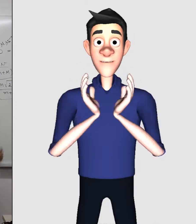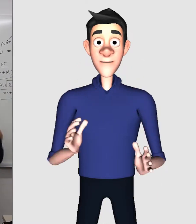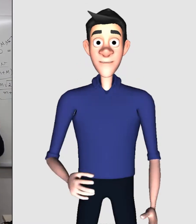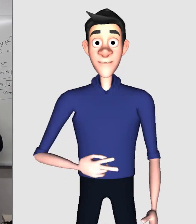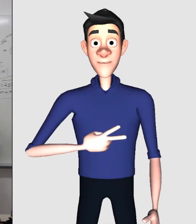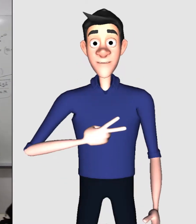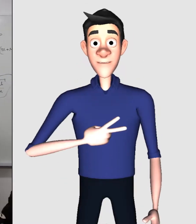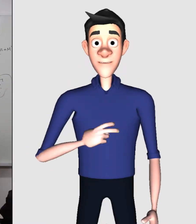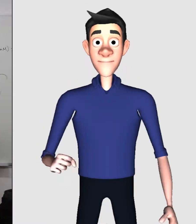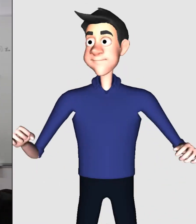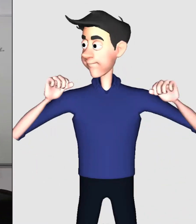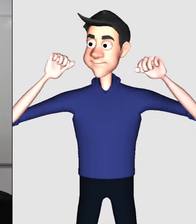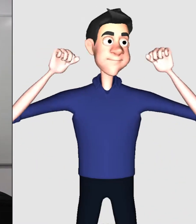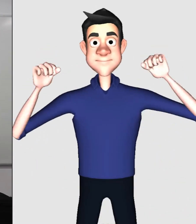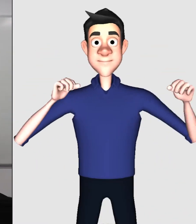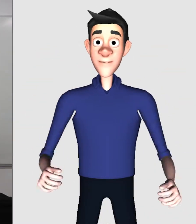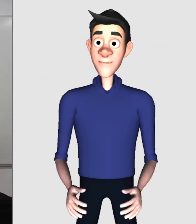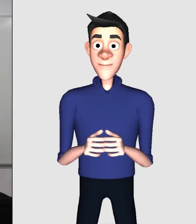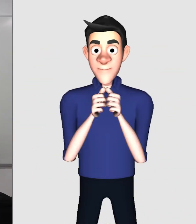A frequência é angular, que é: